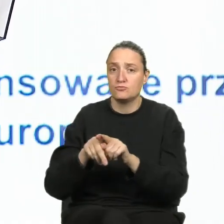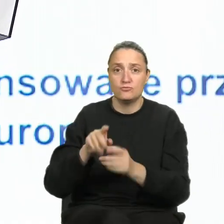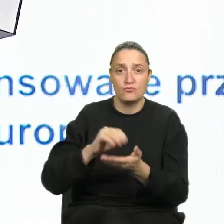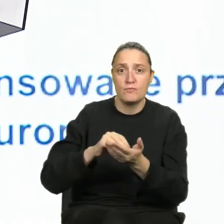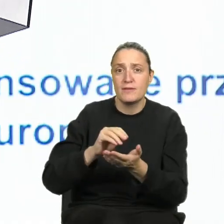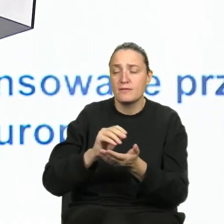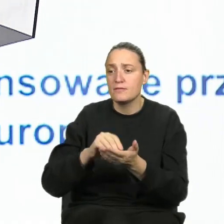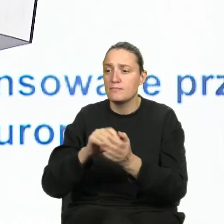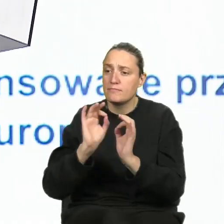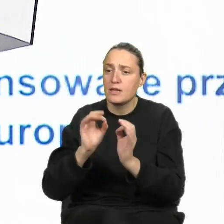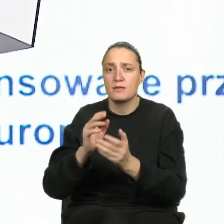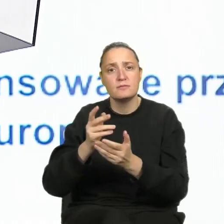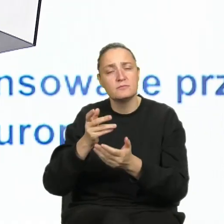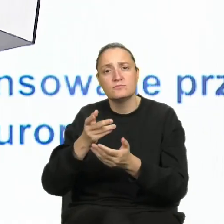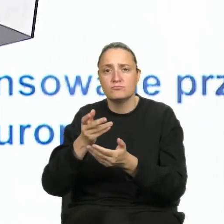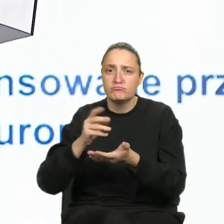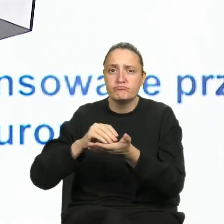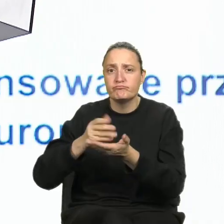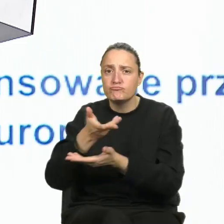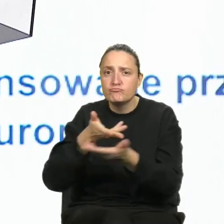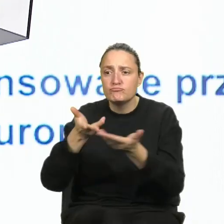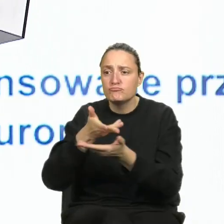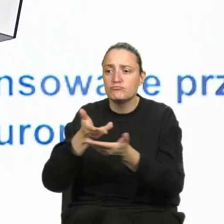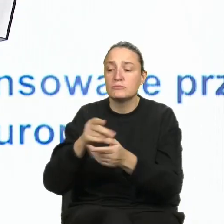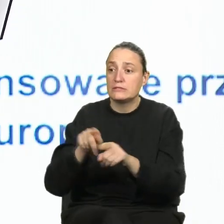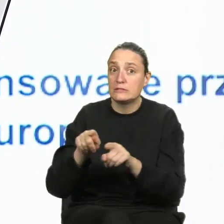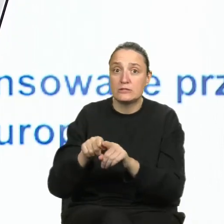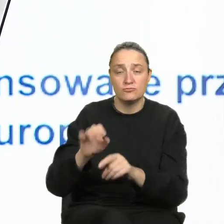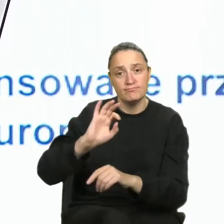a także wzmacnianie jakości doradztwa zawodowego w Polsce.